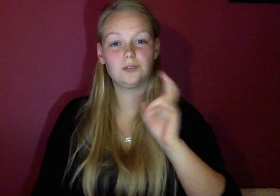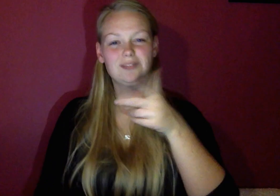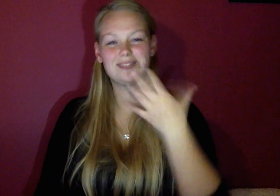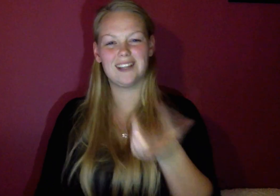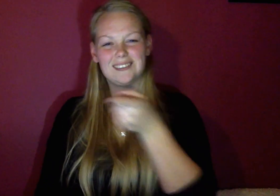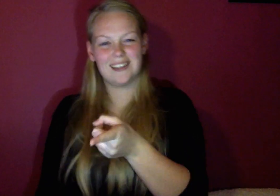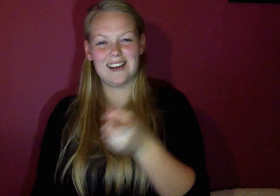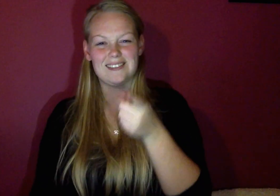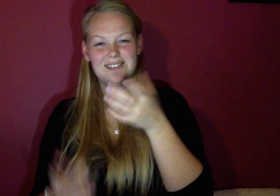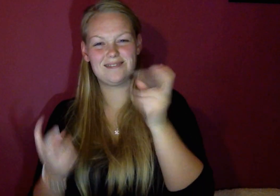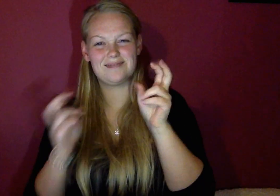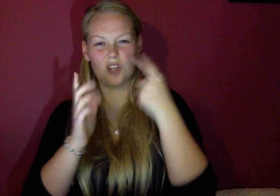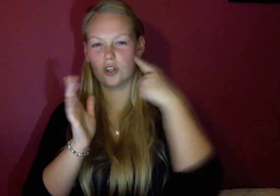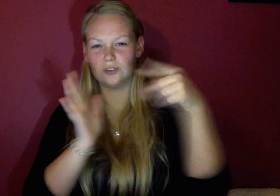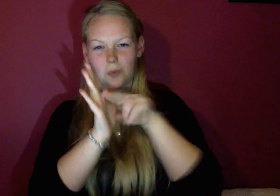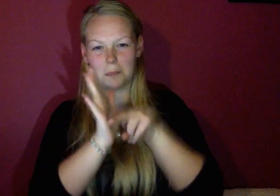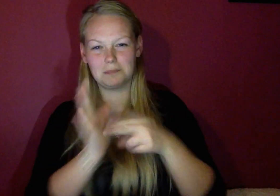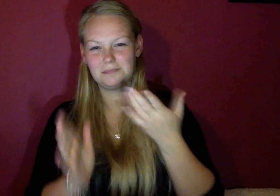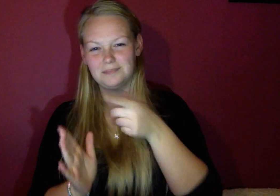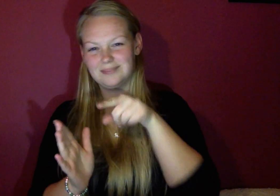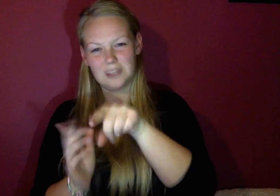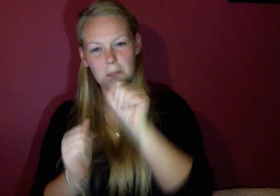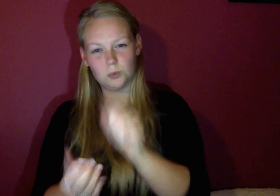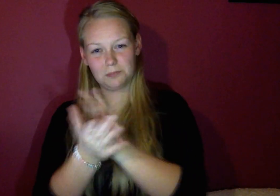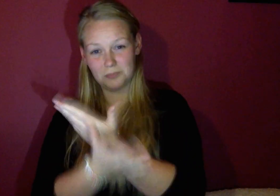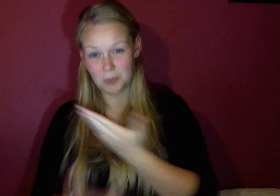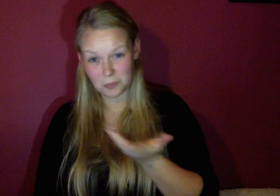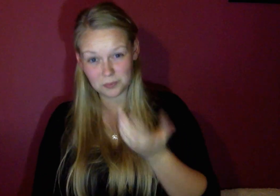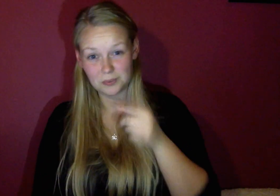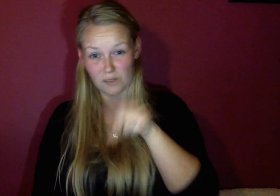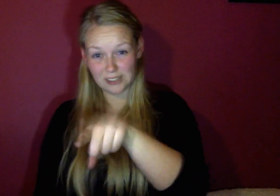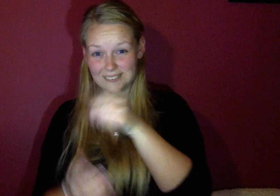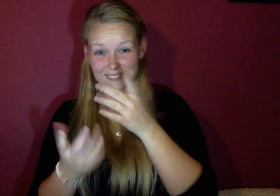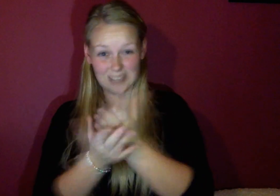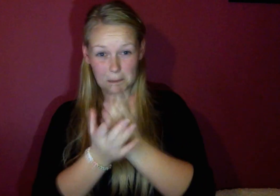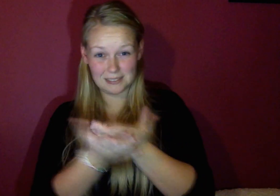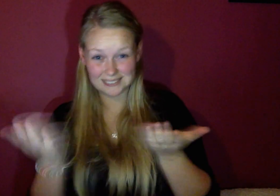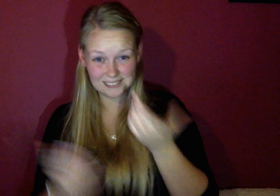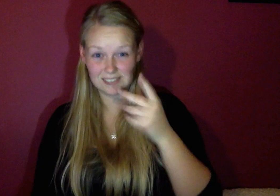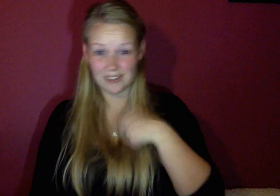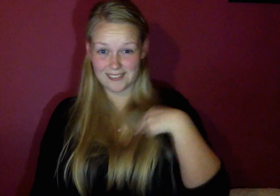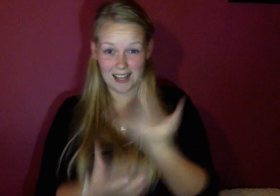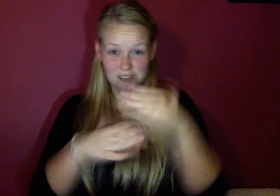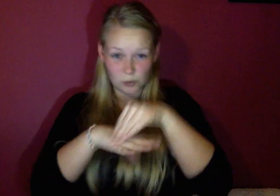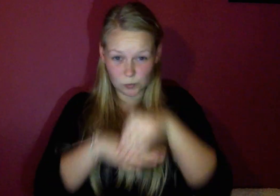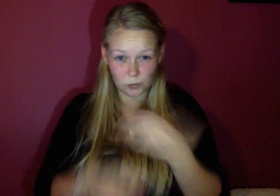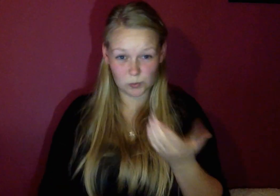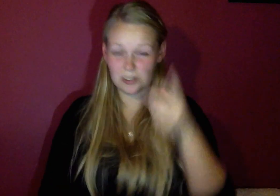det är det.. Hörselnormen, den måste bort helt enkelt. Den stämmer ju inte. Vi är inte sjuka.